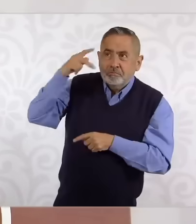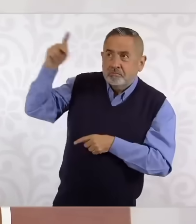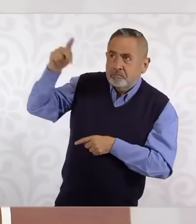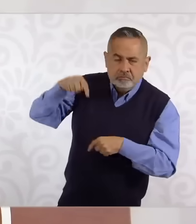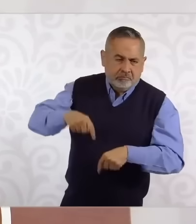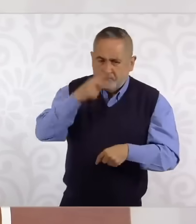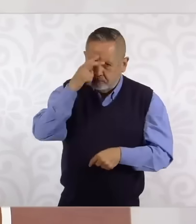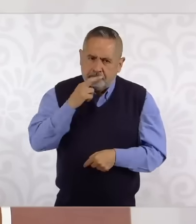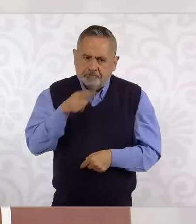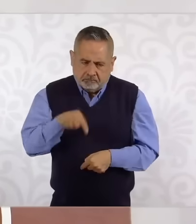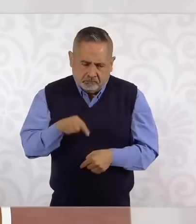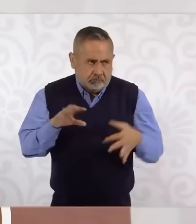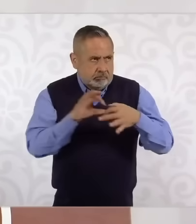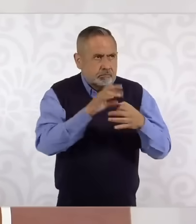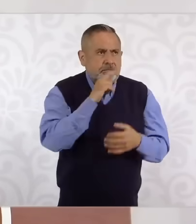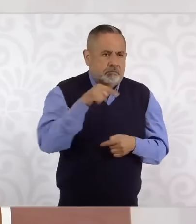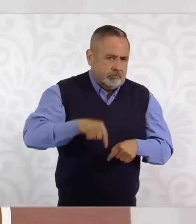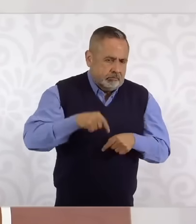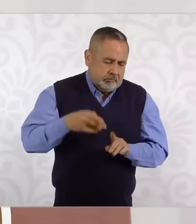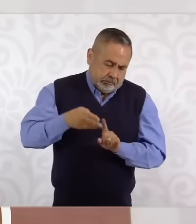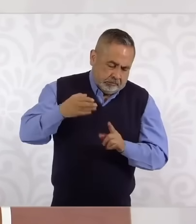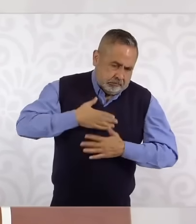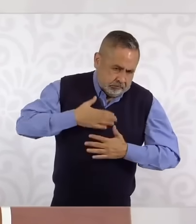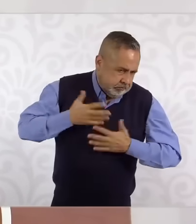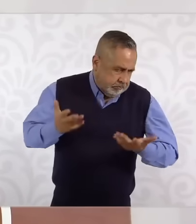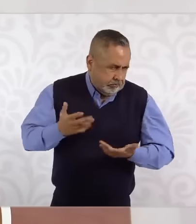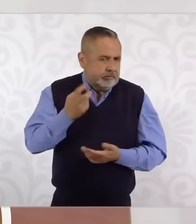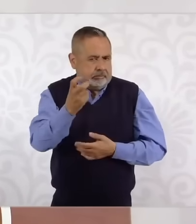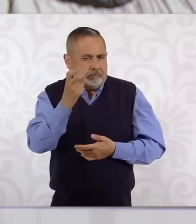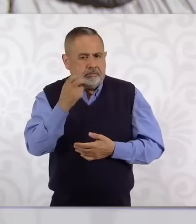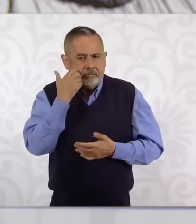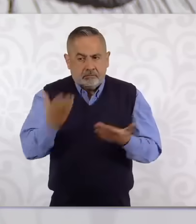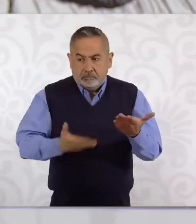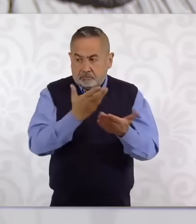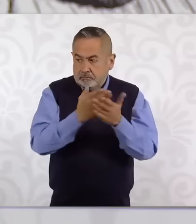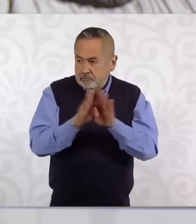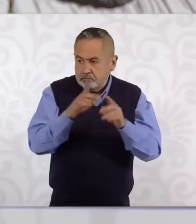a los que ellos han llegado. Entonces, eso es lo que hemos estado pidiendo a los Estados Unidos,